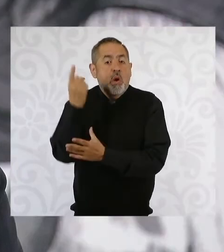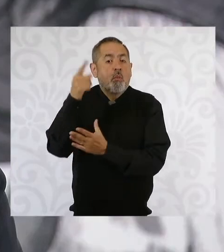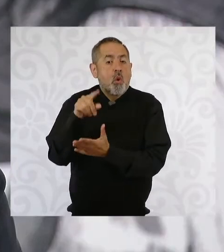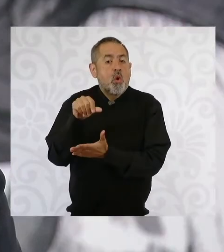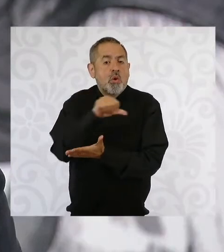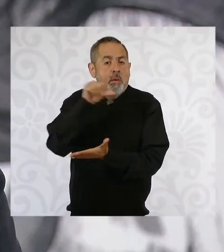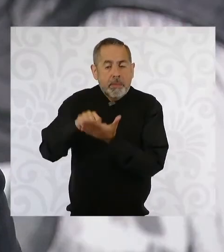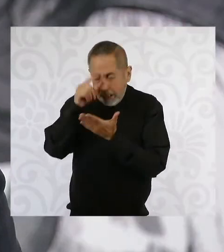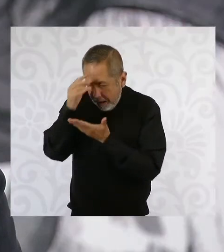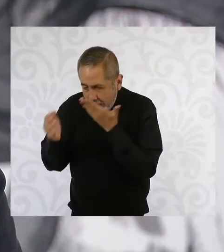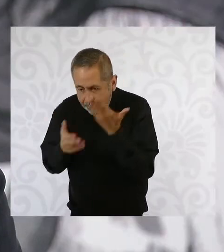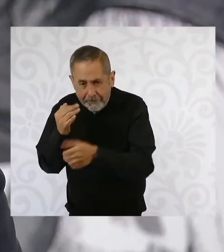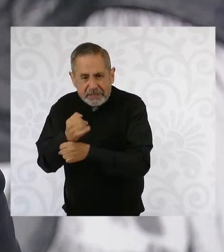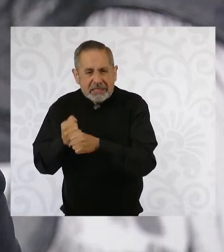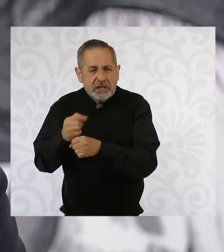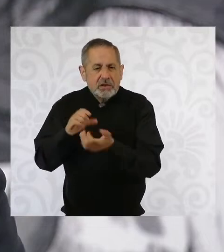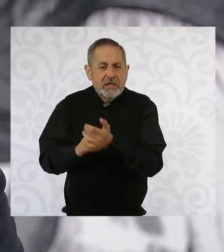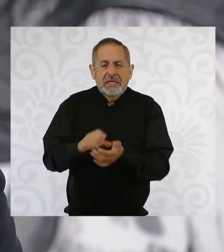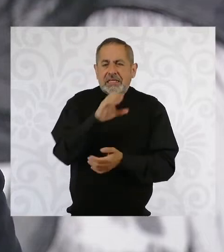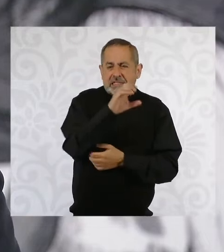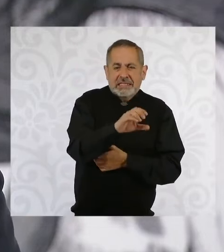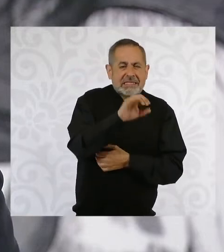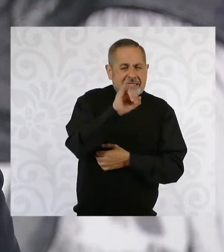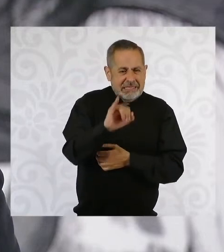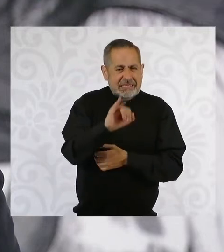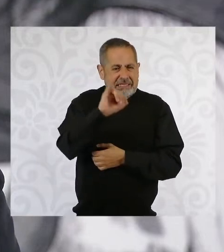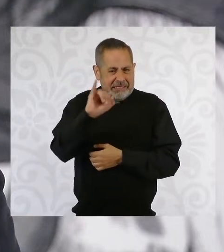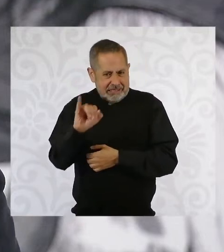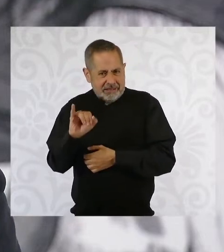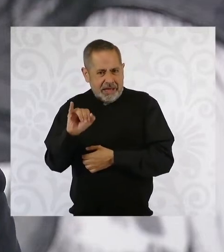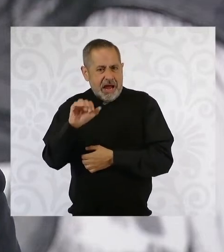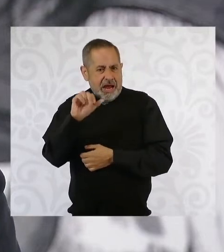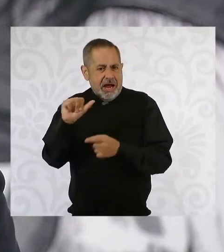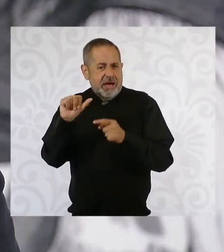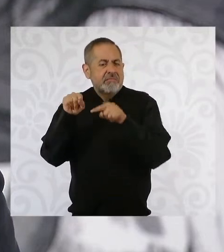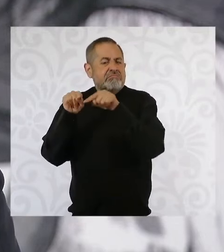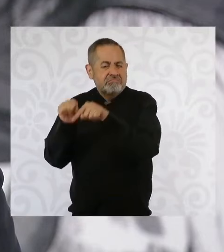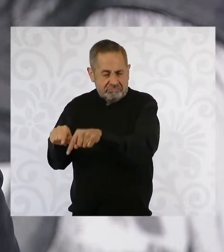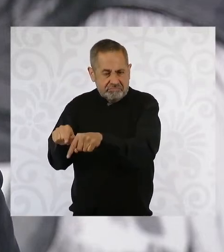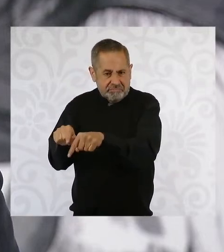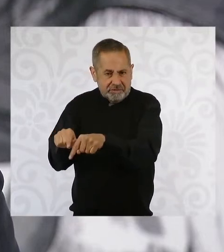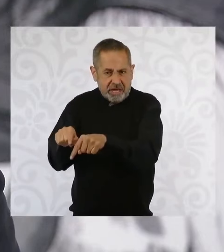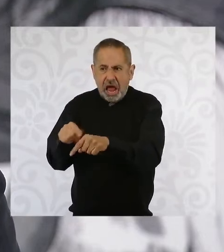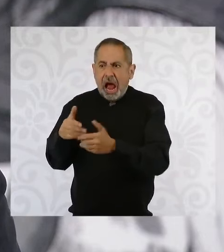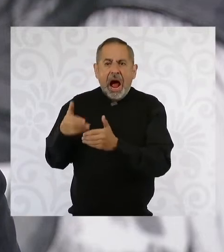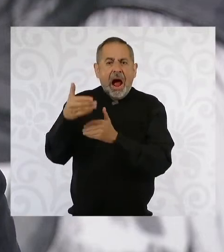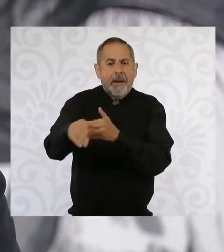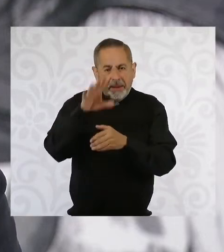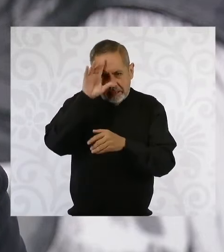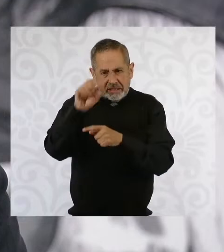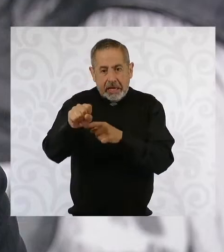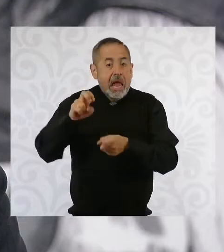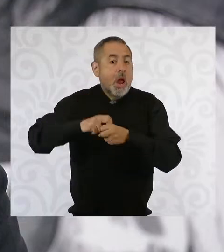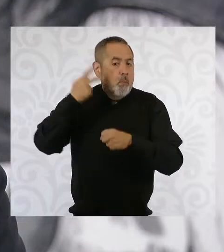se llama cita centro de innovación e integración de tecnologías avanzadas en Puebla que tiene entre